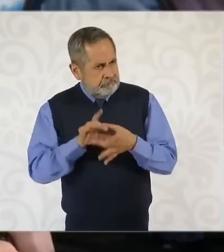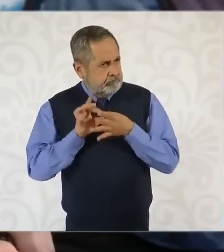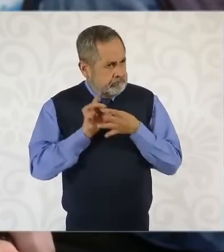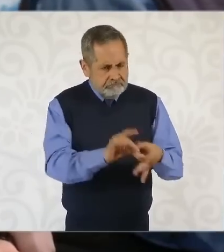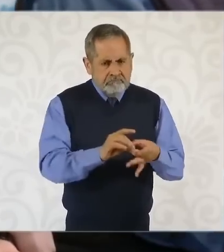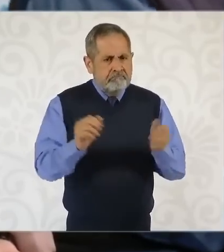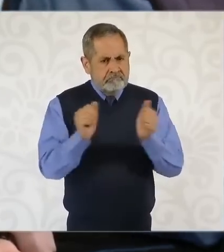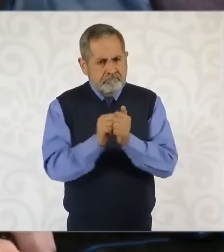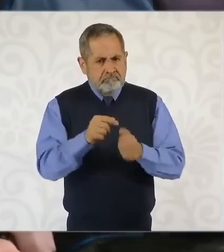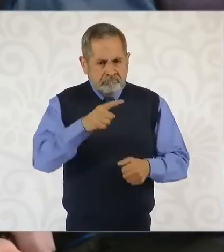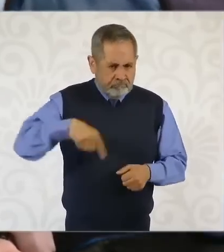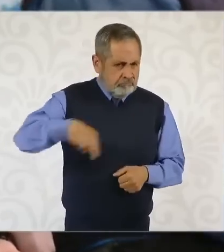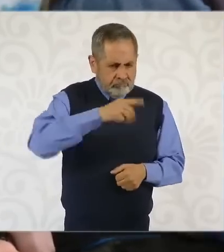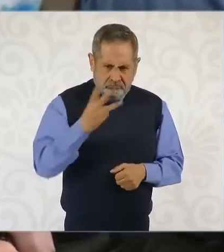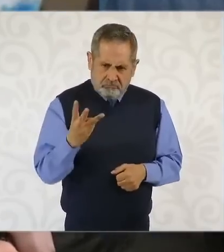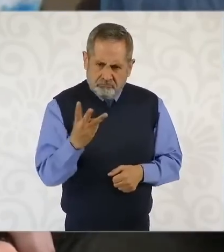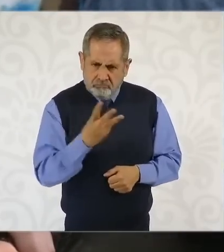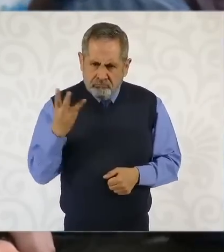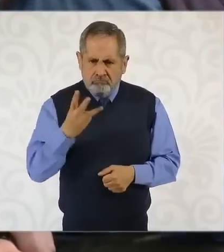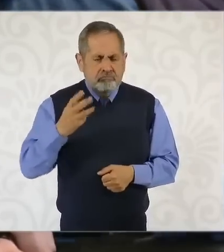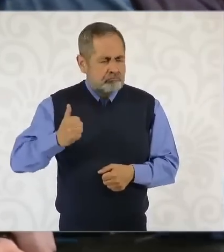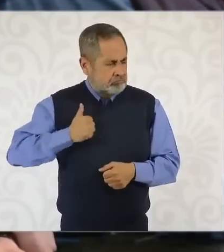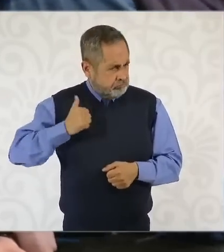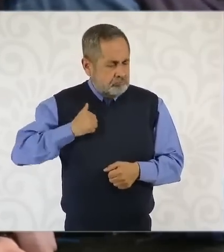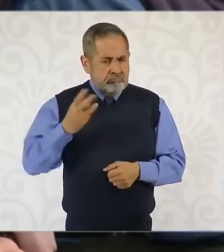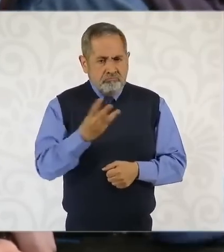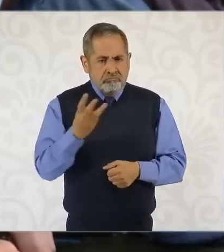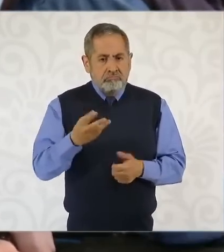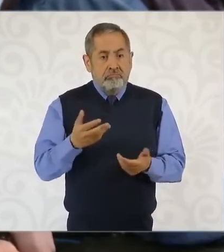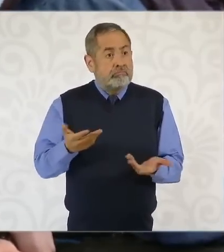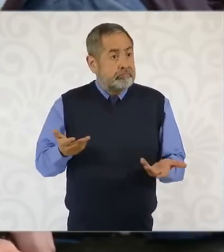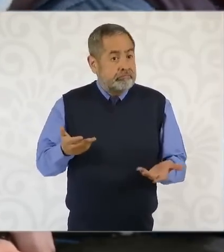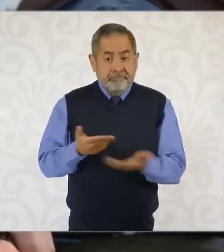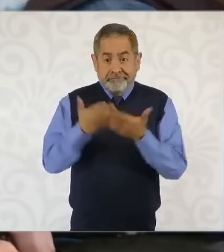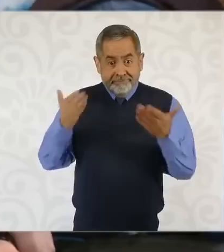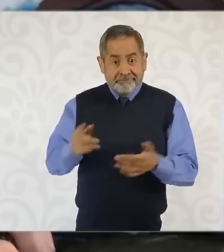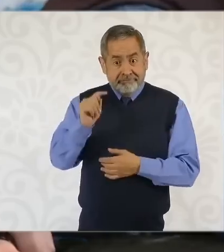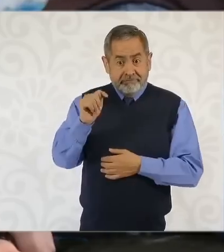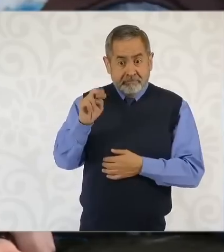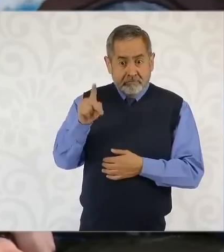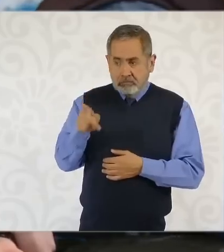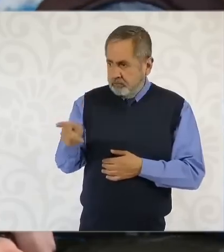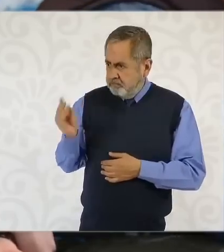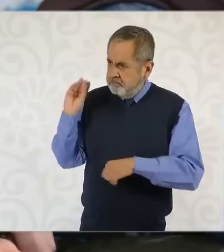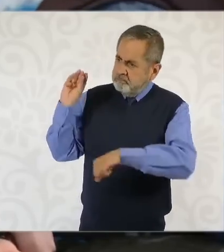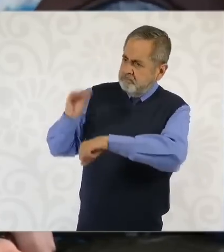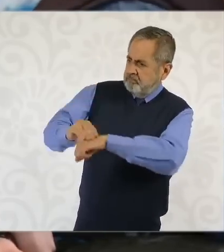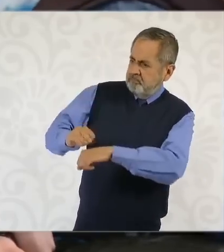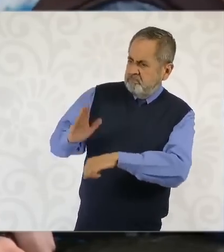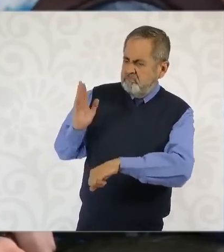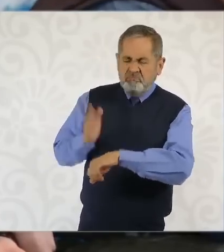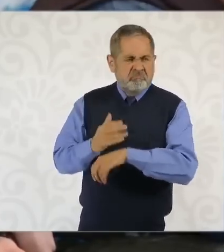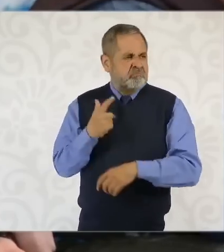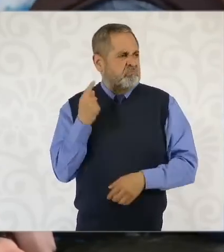ese acuerdo trilateral hoy pues Trump impone unos aranceles de manera autoritaria eh yo